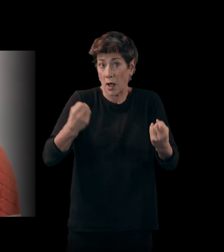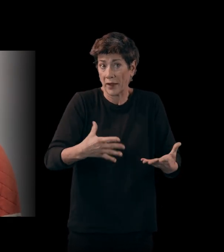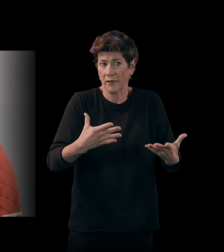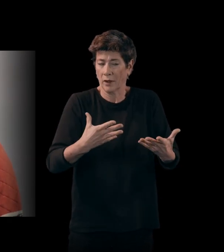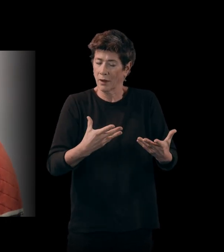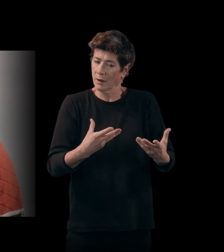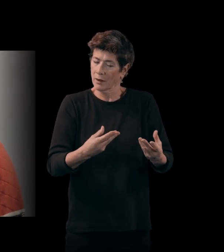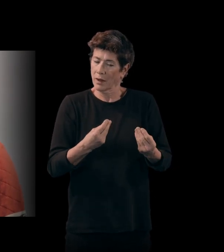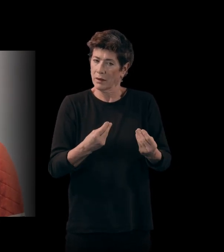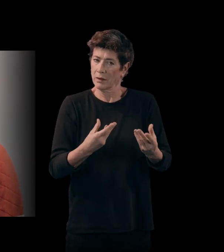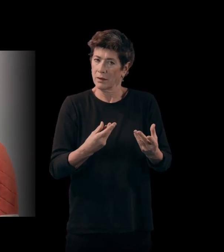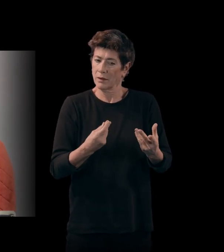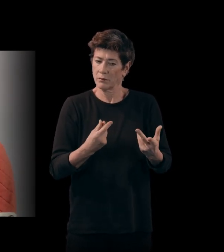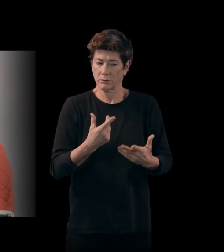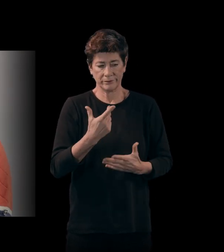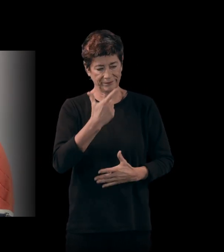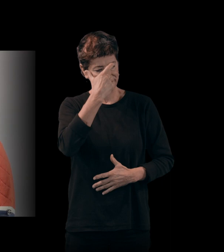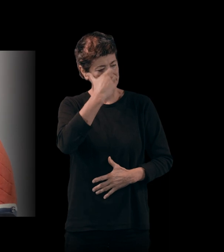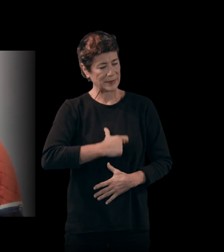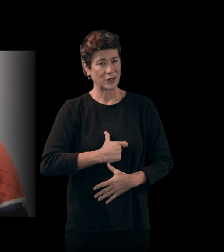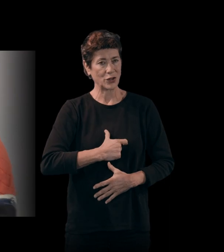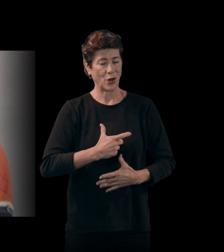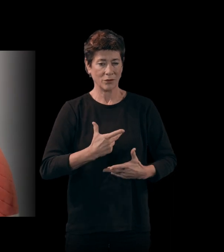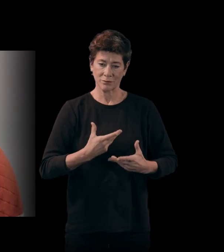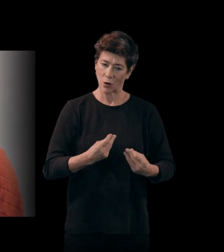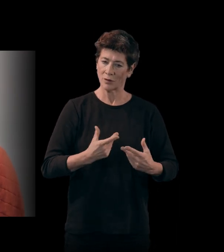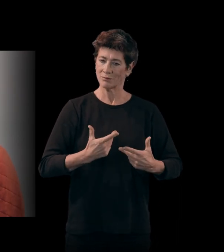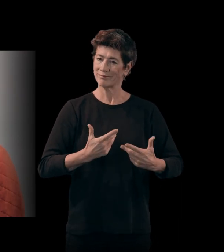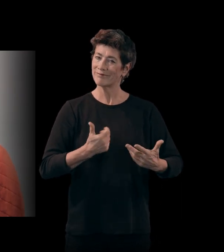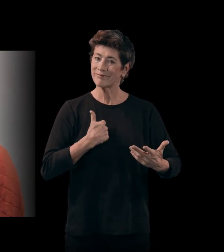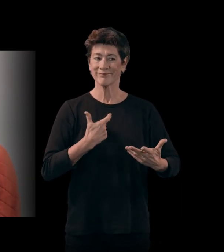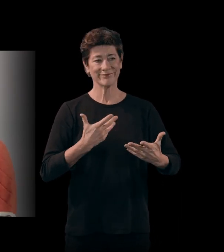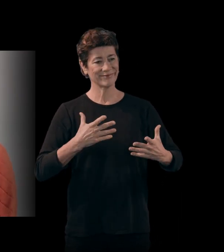font aussi qu'en tant que personnes, on va exister en fait à travers ce voyage.